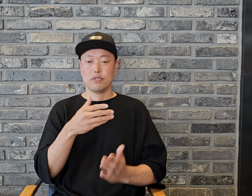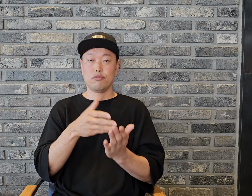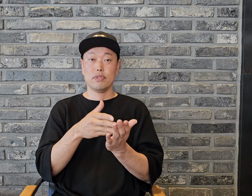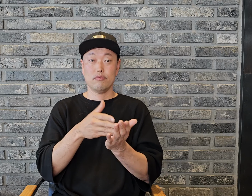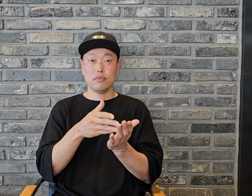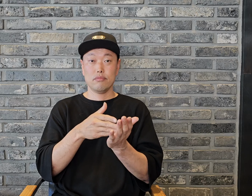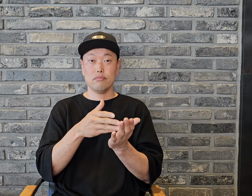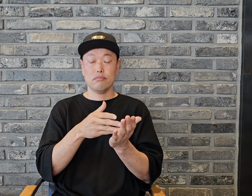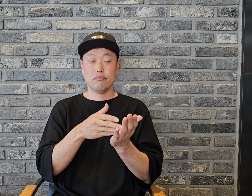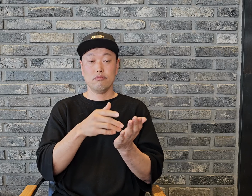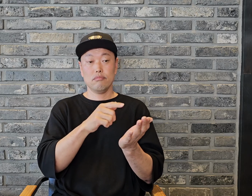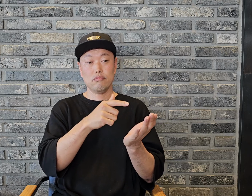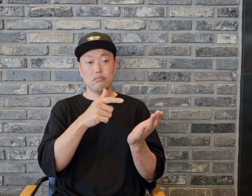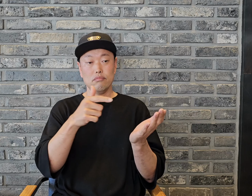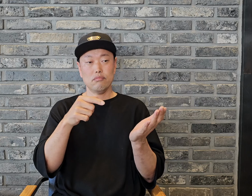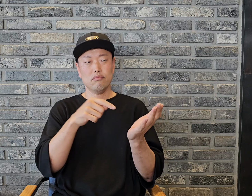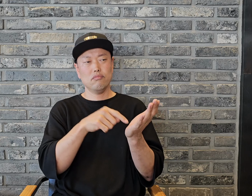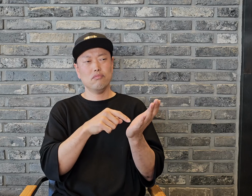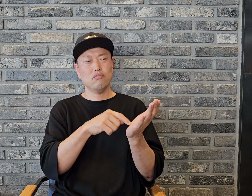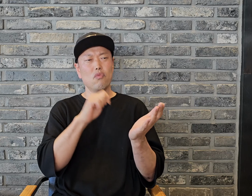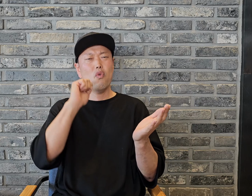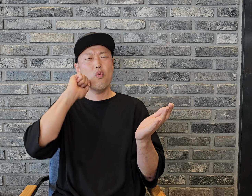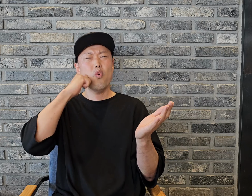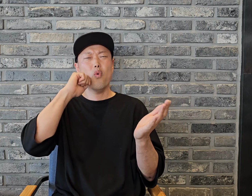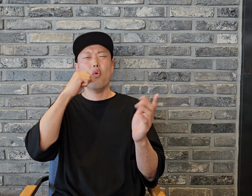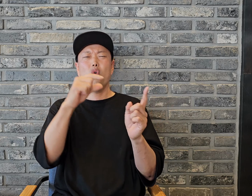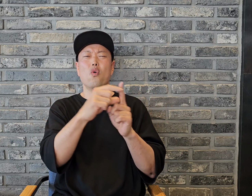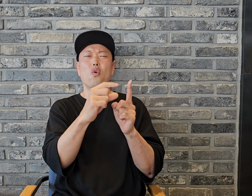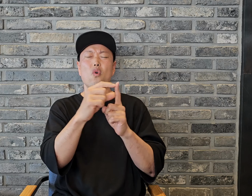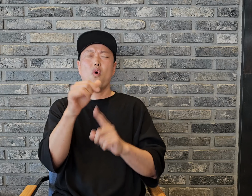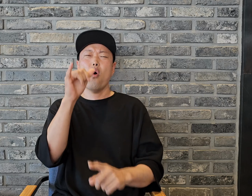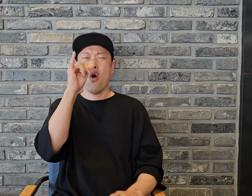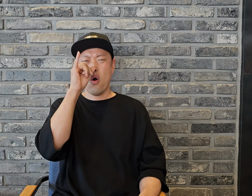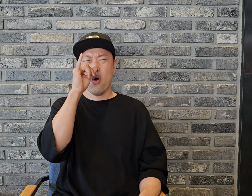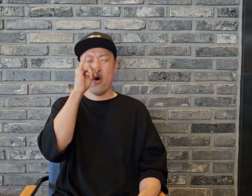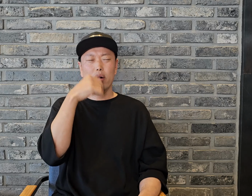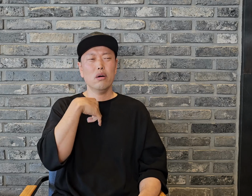Wenn man sich Nachrichten, Zeitschriften, Artikel usw. ansieht, ist es zu schwierig. Die Worte sind schwierig.